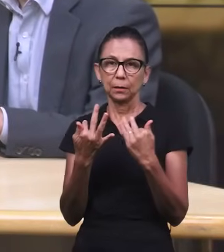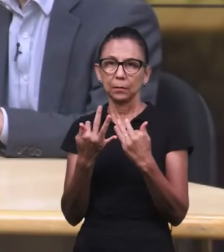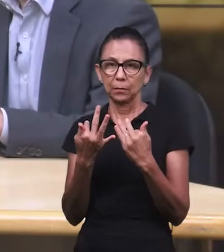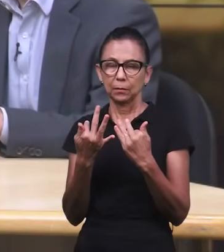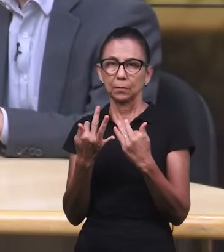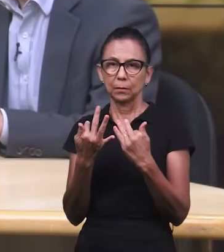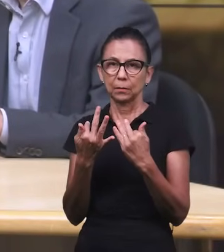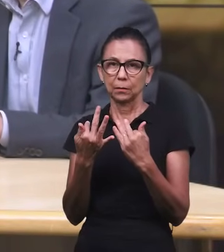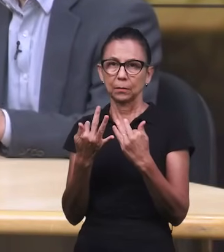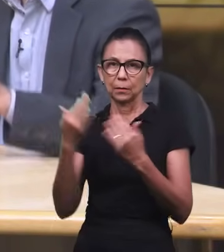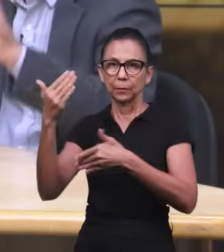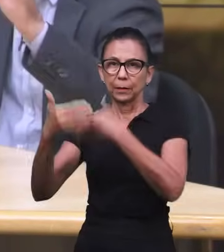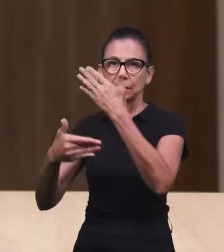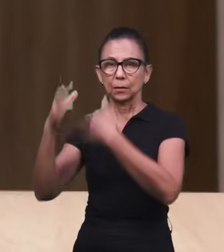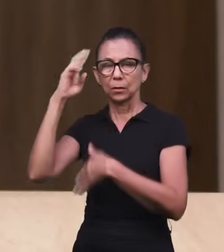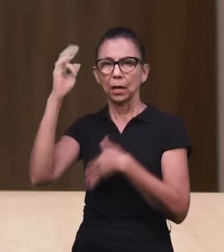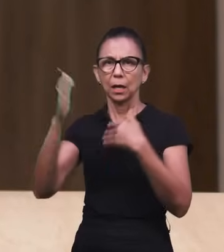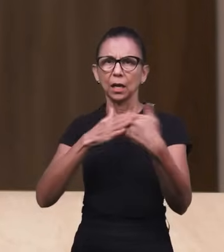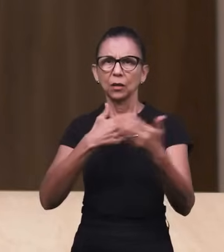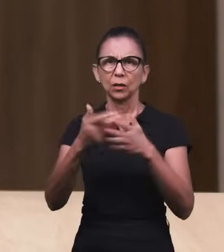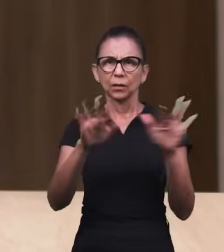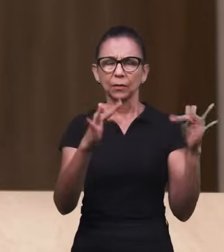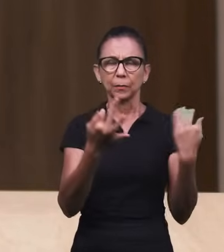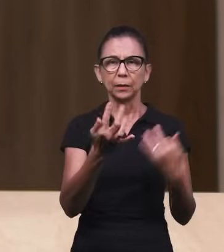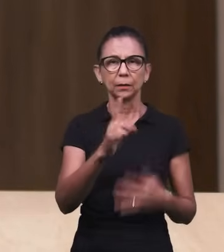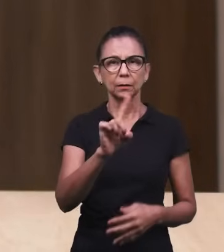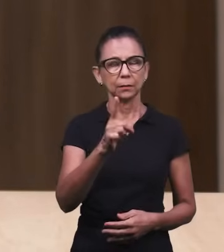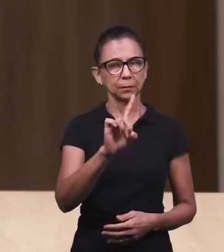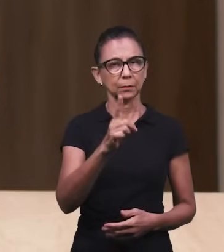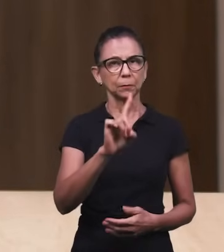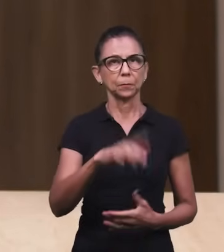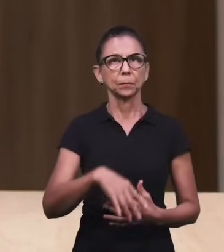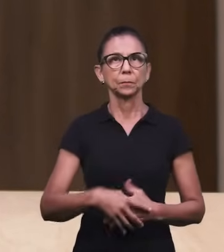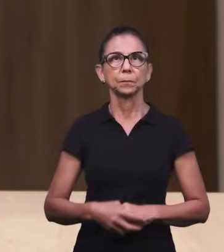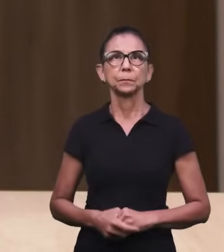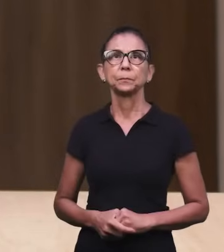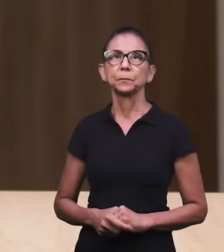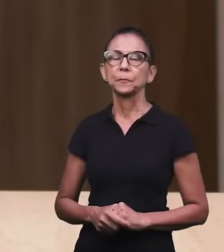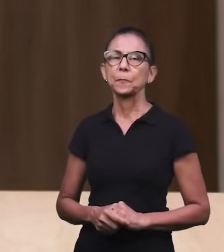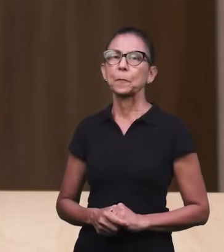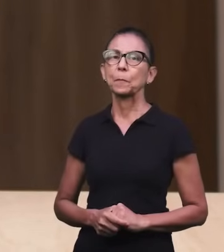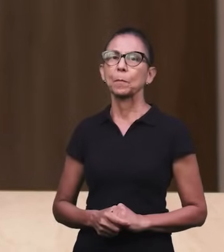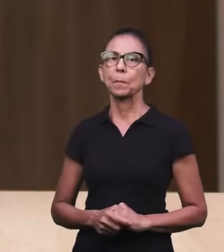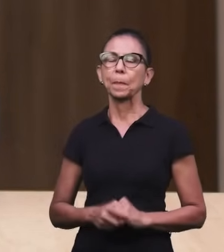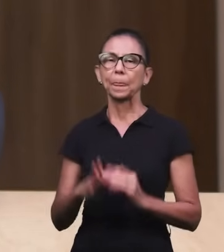daquela daquele que qualquer família não qualquer família não eh a Bíblia em ti serão benditas todas